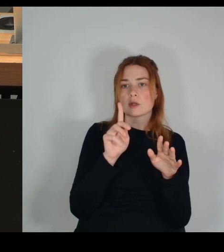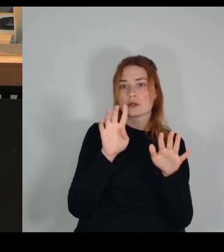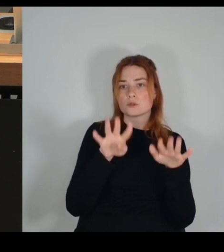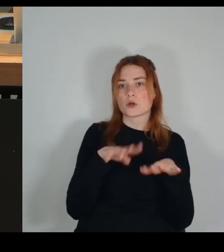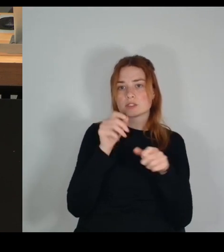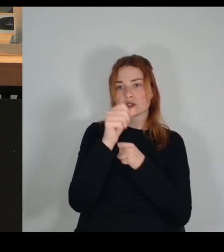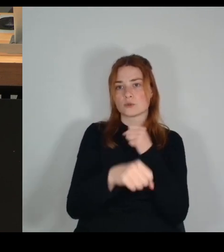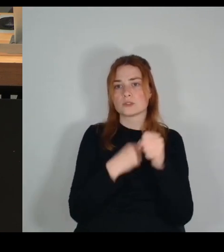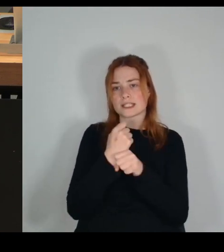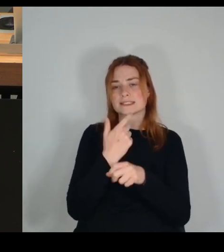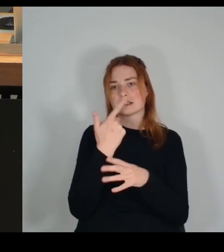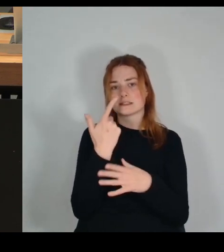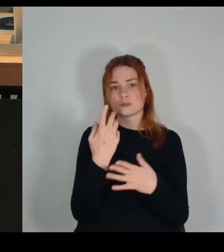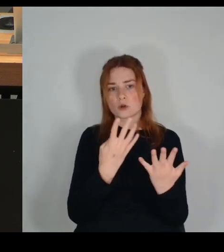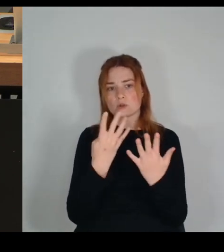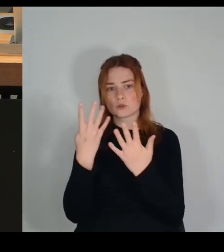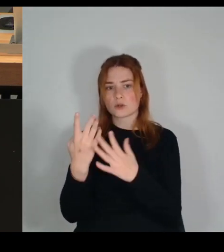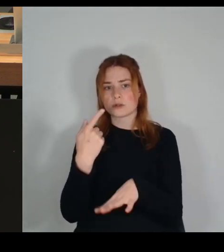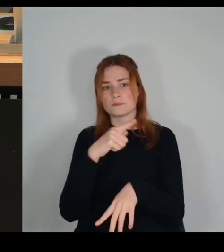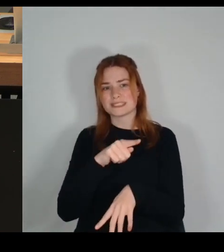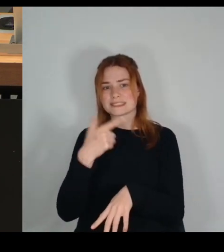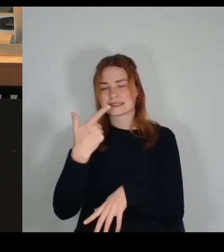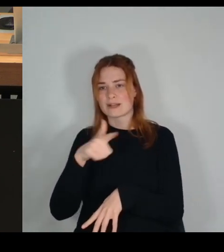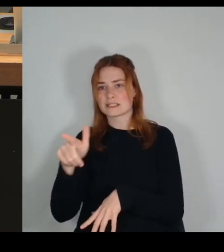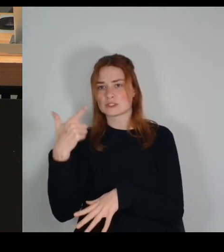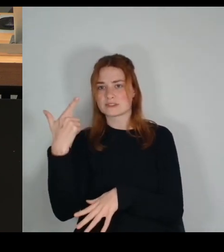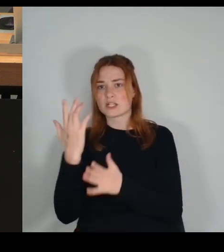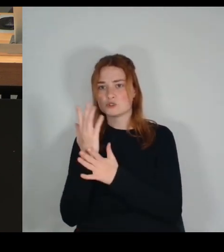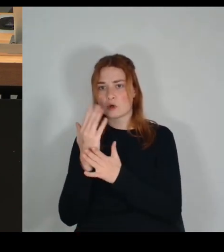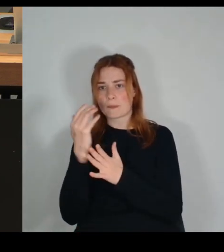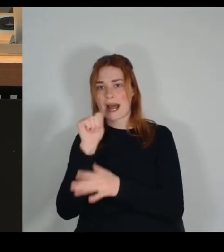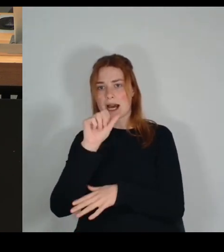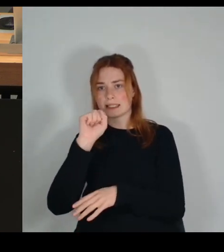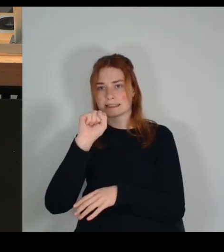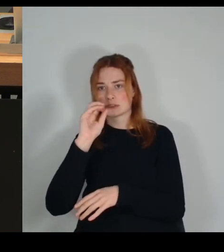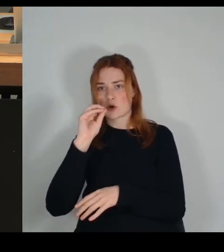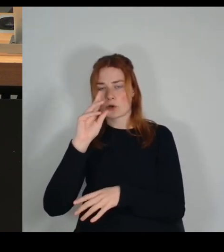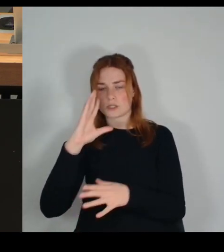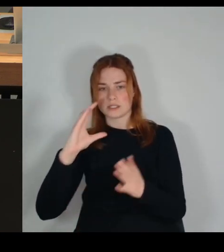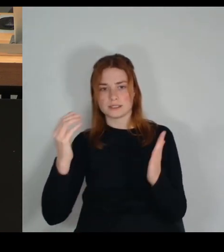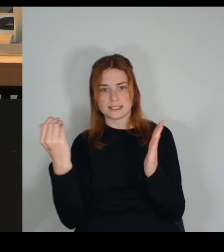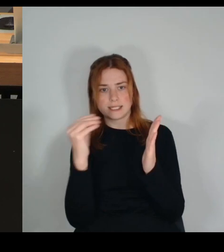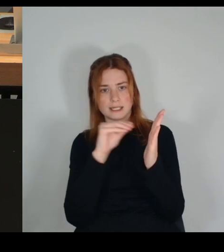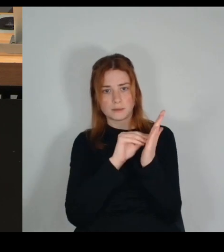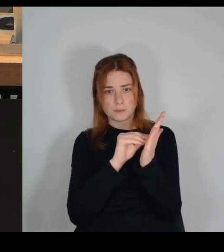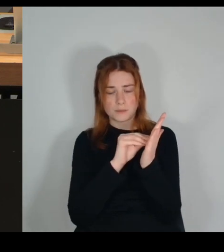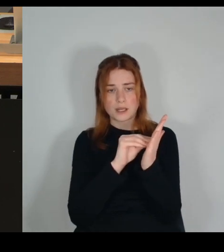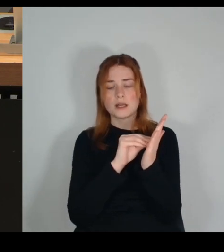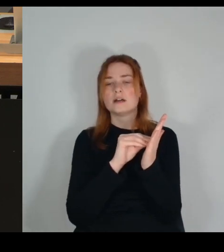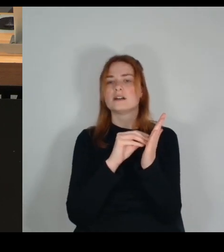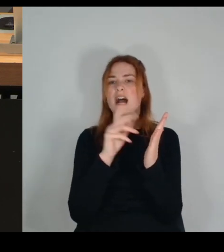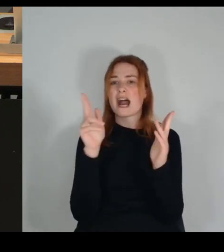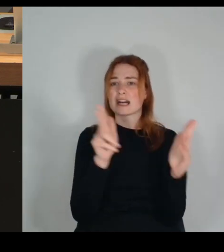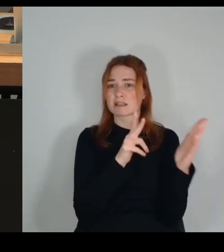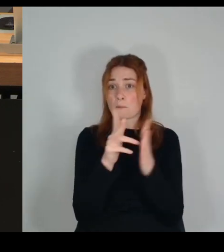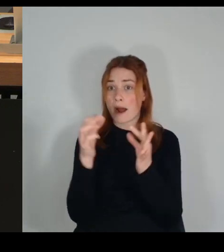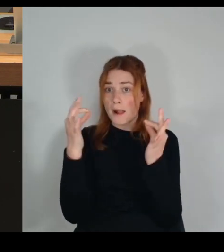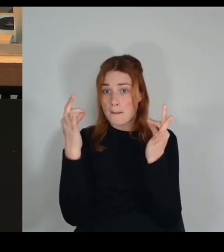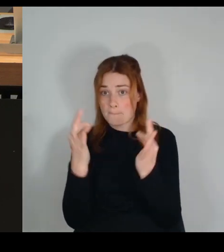Es wurde ganze acht Mal eingesetzt und führte überwiegend zur Ermittlung von Delikten wie Trunkenheit im Verkehr und Fahren